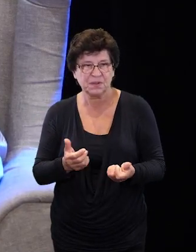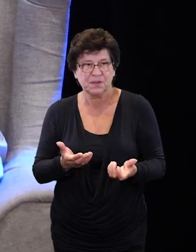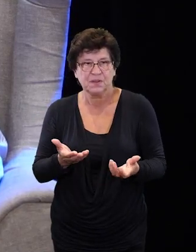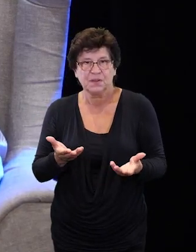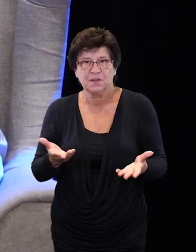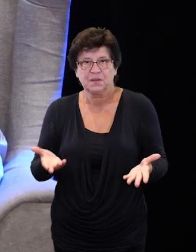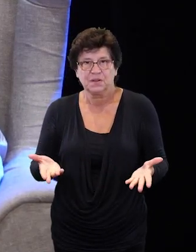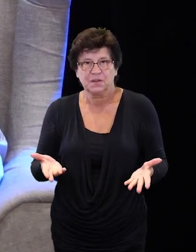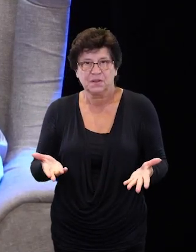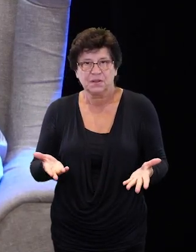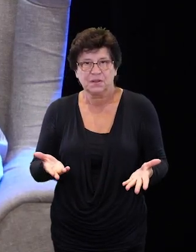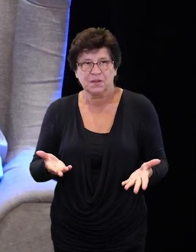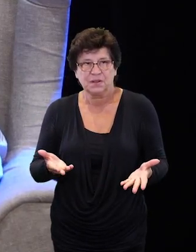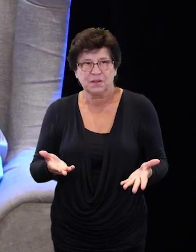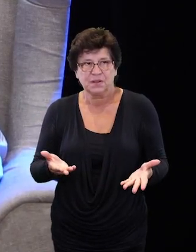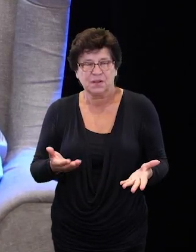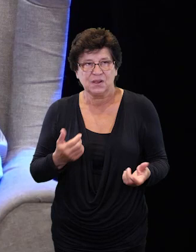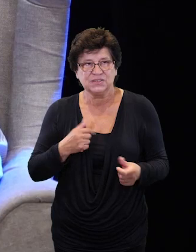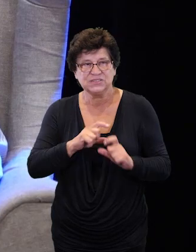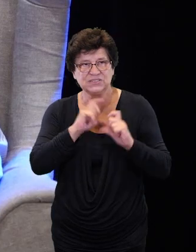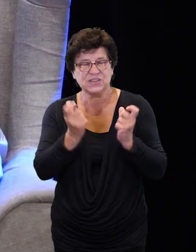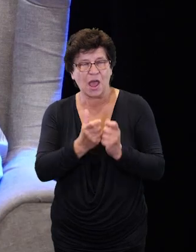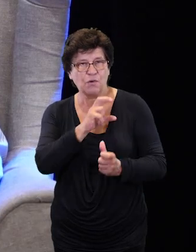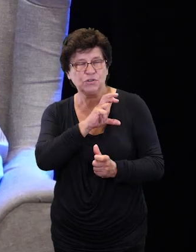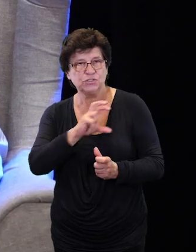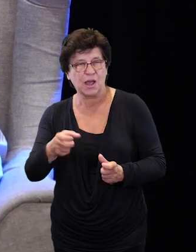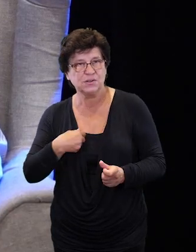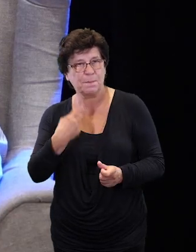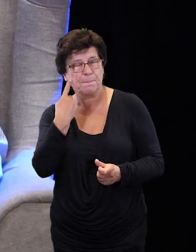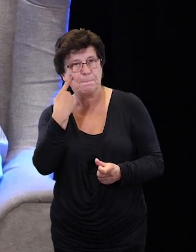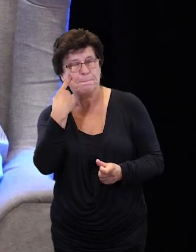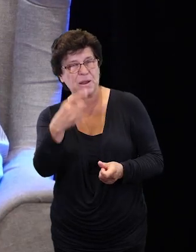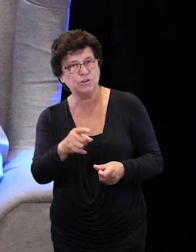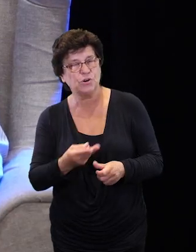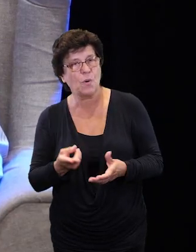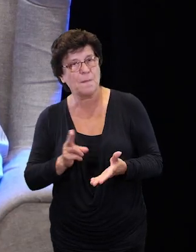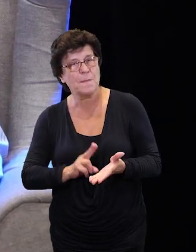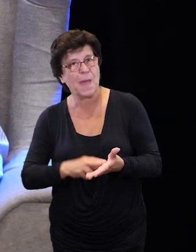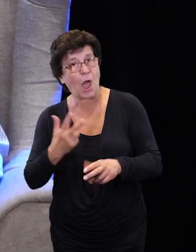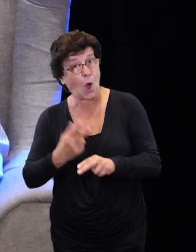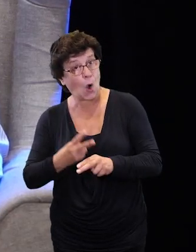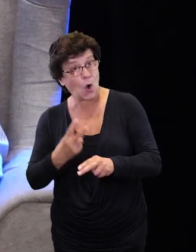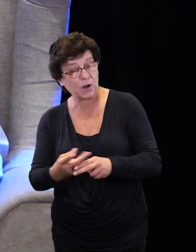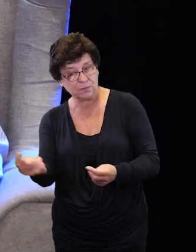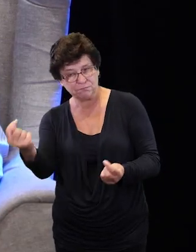Całą wizytę patrzyłem na pacjenta. Potem drugi pacjent przyszedł, całą wizytę na niego patrzyłem, rozmawialiśmy.